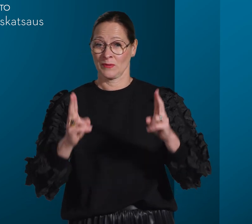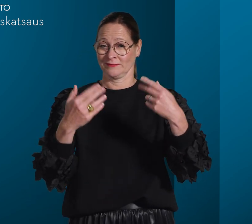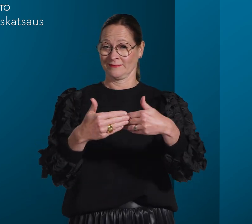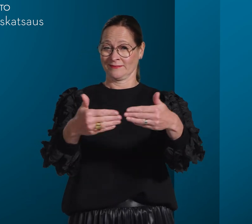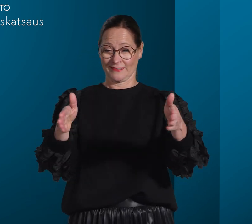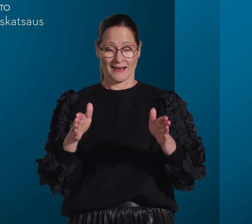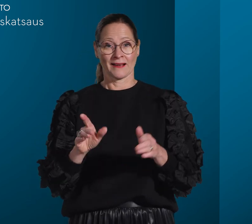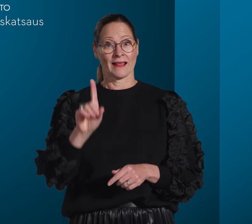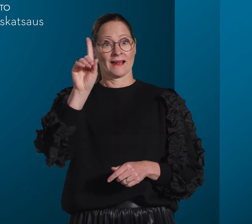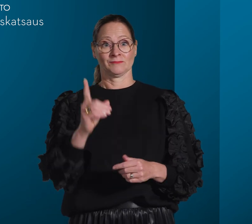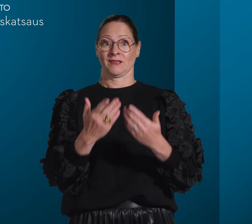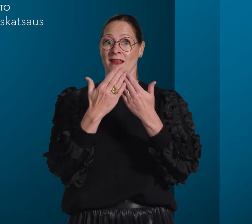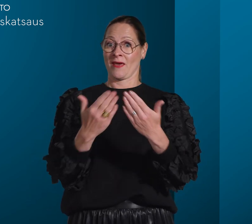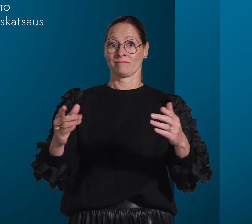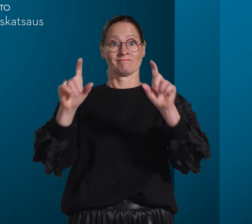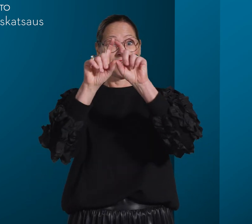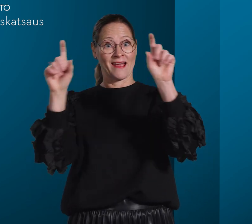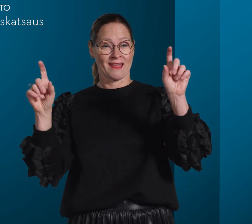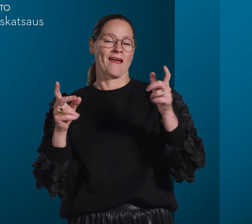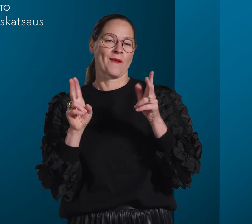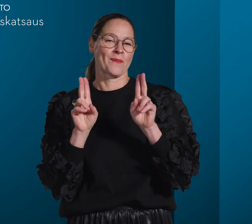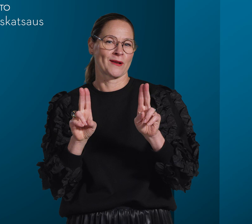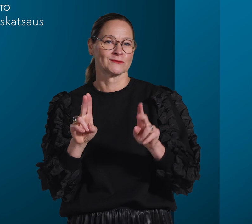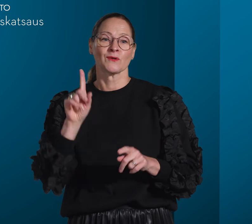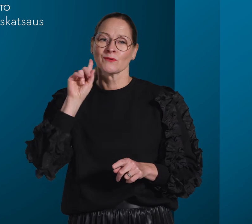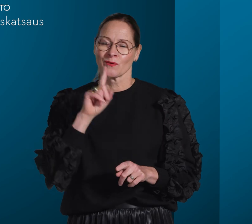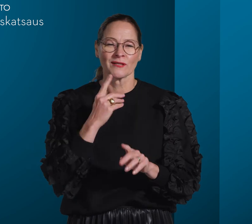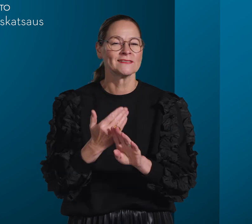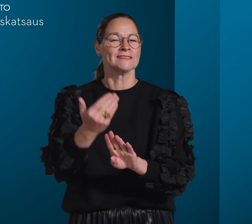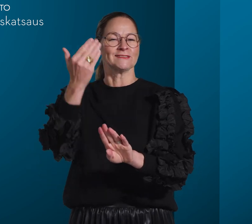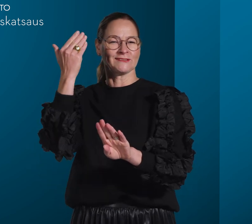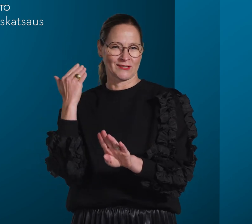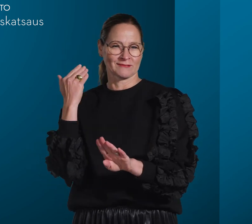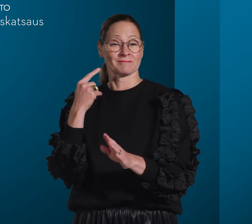Uuden tilan ensimmäinen näyttely käsittelee luonnollisesti kuurojen historiaa, -